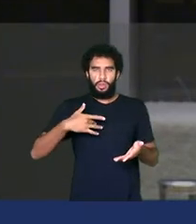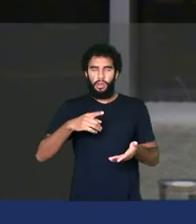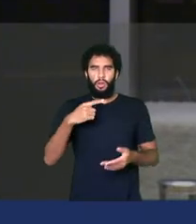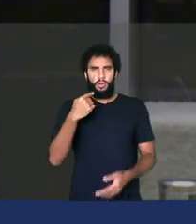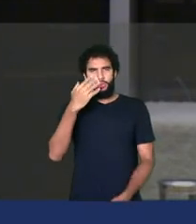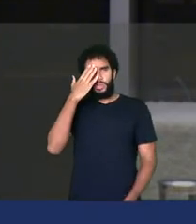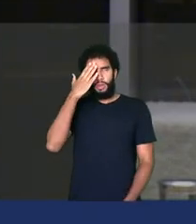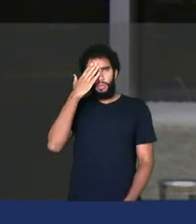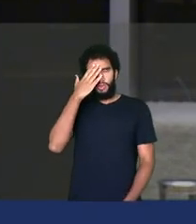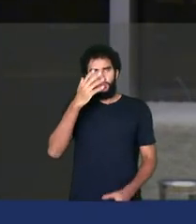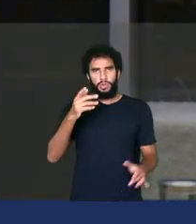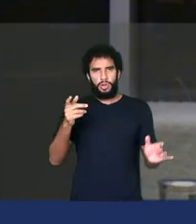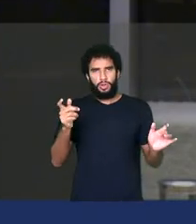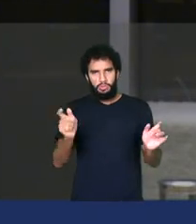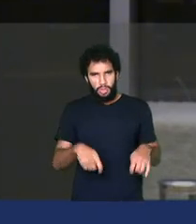DADO UM SHOW DE COMPETÊNCIA, NO ENFRENTAMENTO AO NOVO